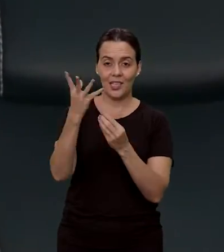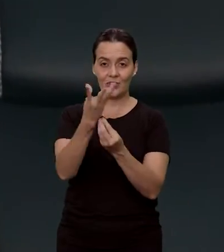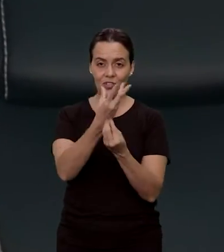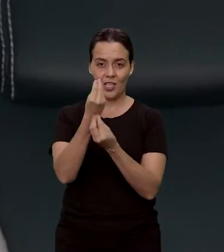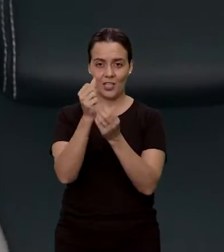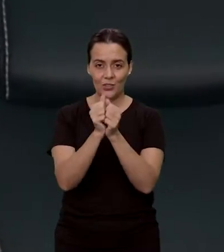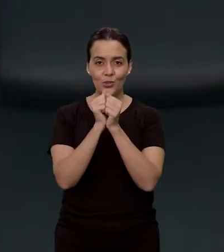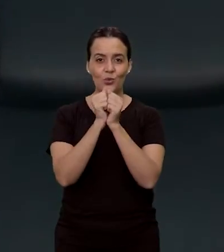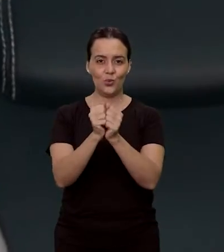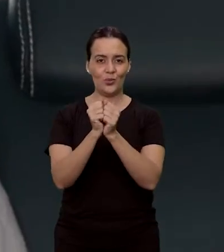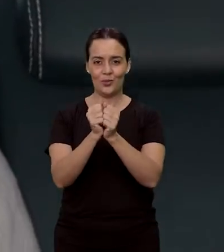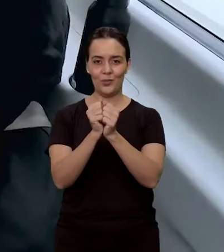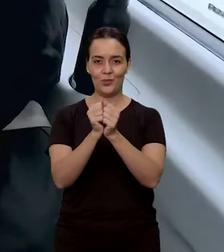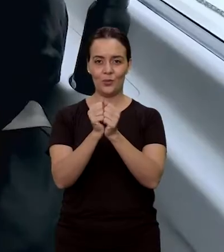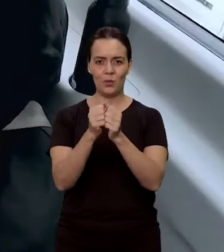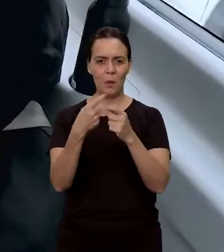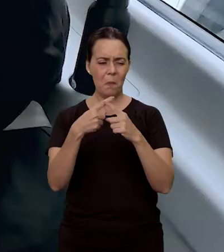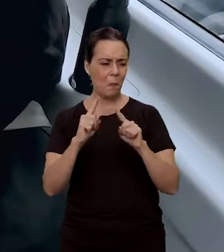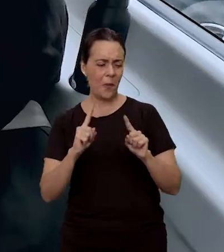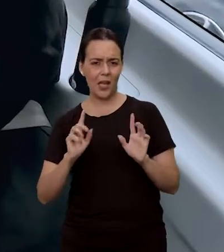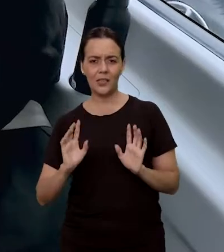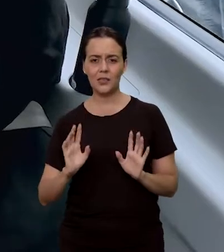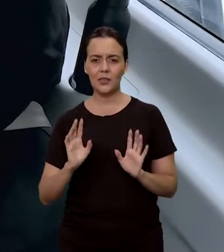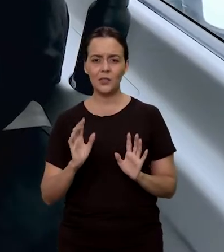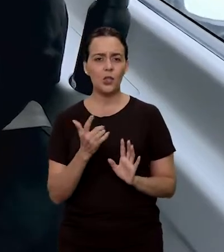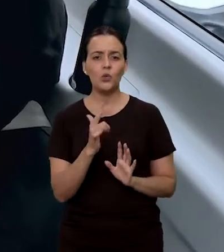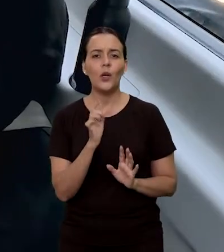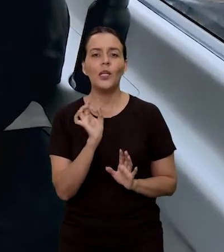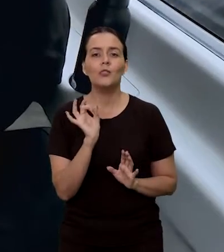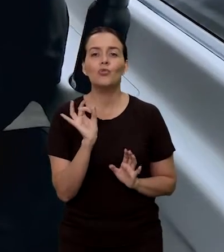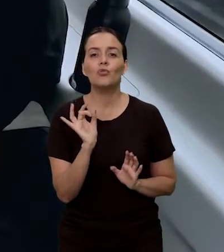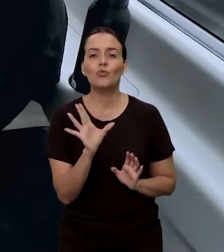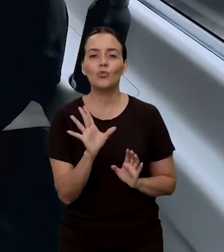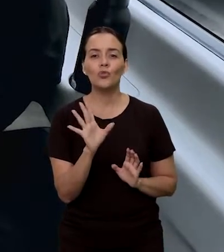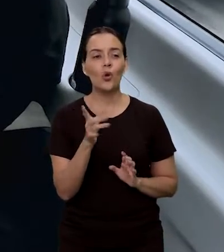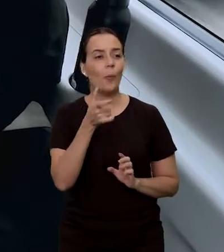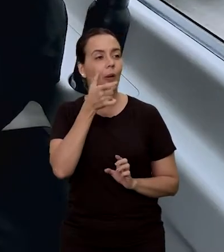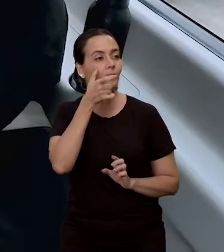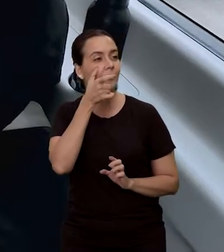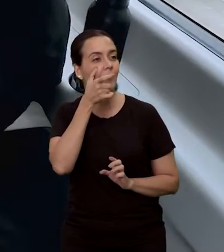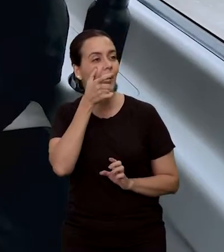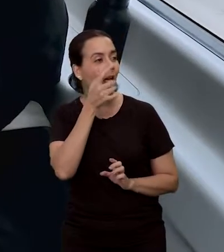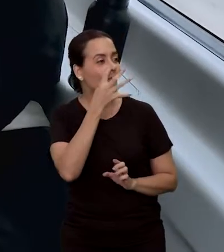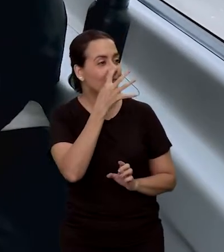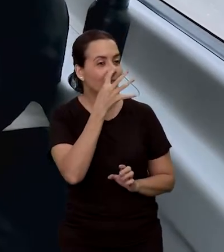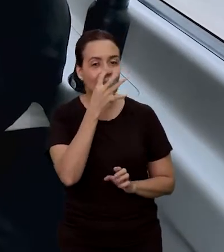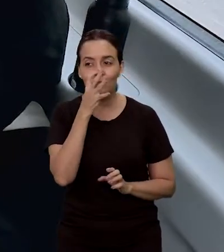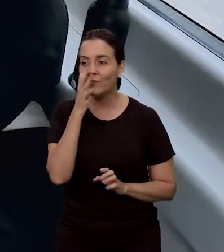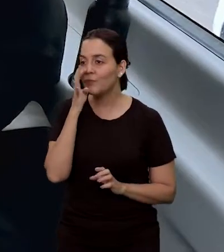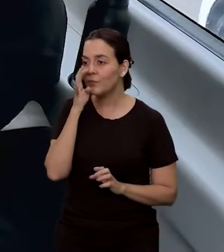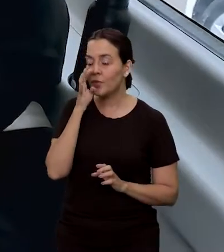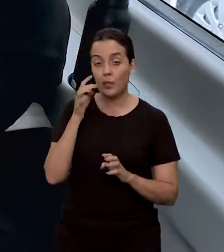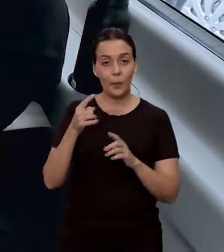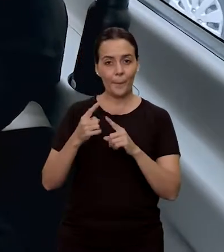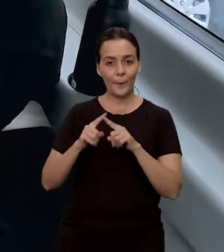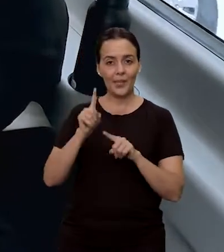e, às vezes, ela tinha uma função que não era estar, ela não era para ser contemplada, não que não fosse beleza e bonito,